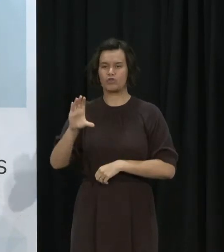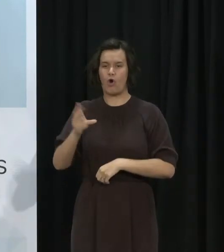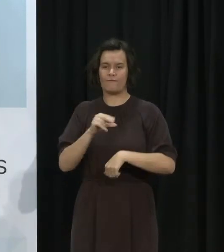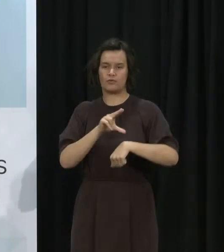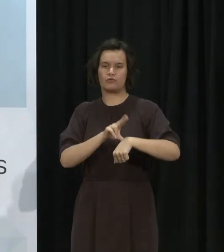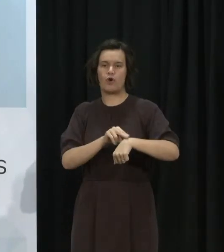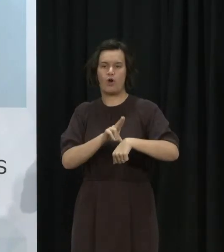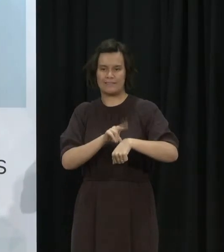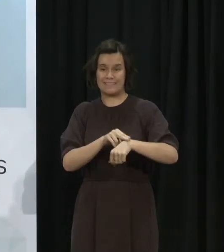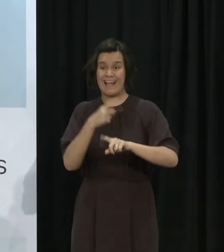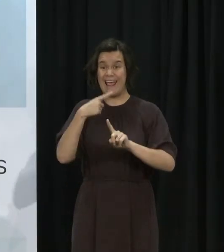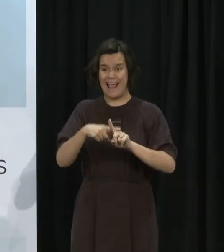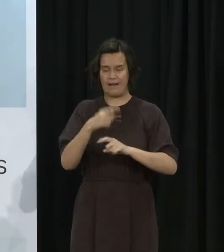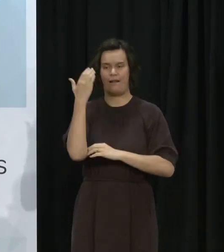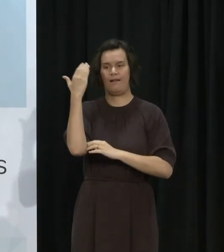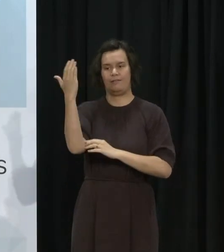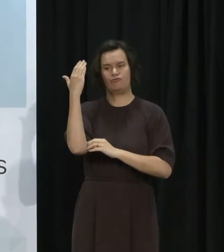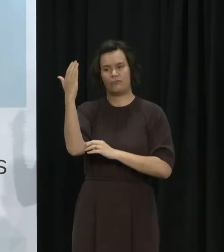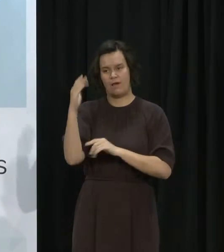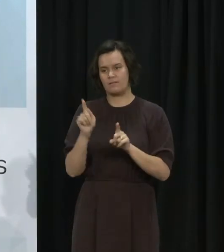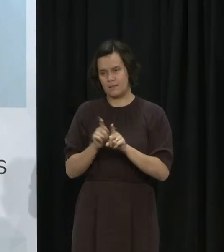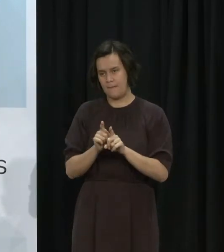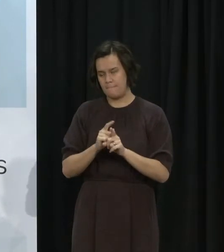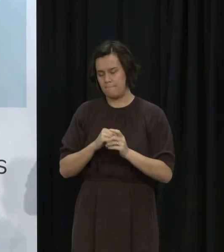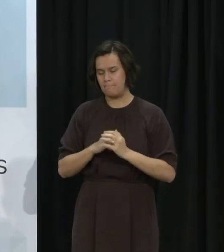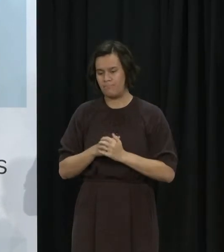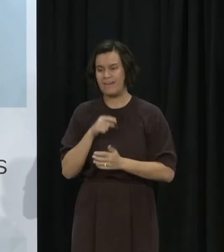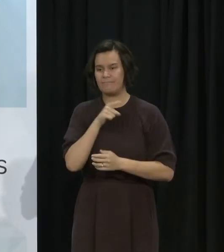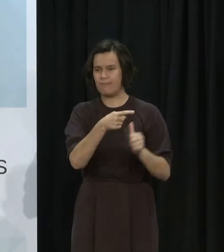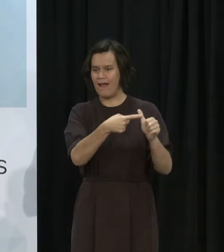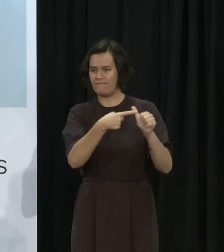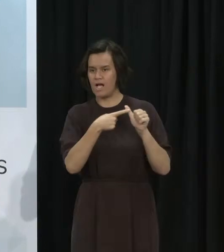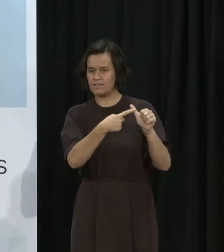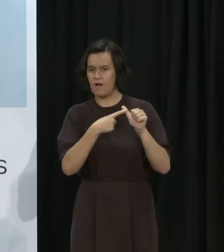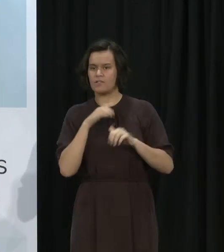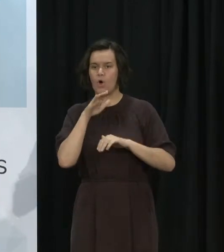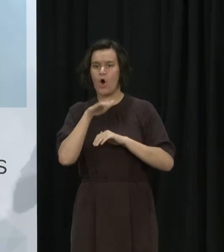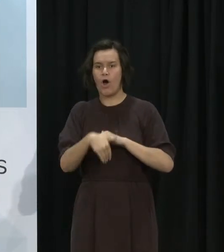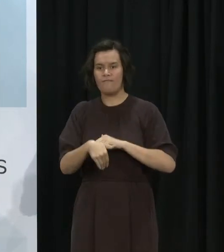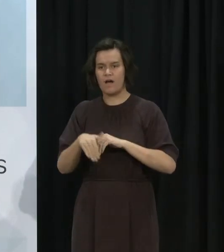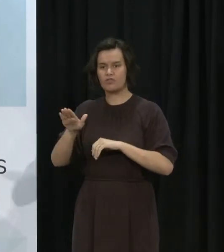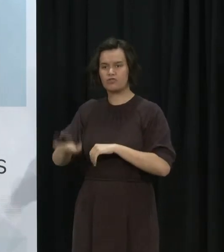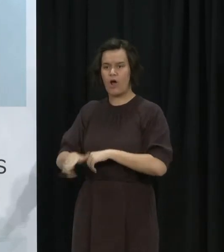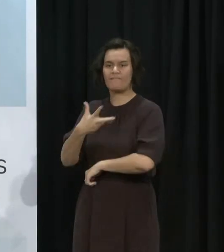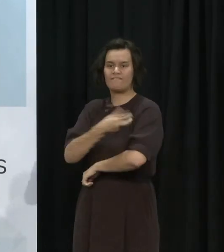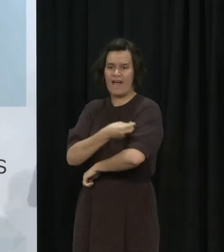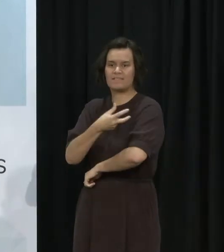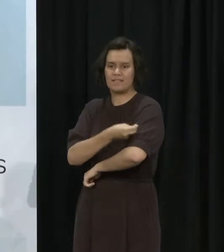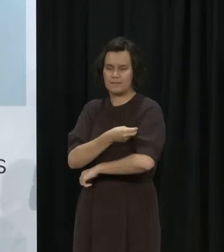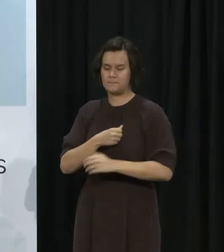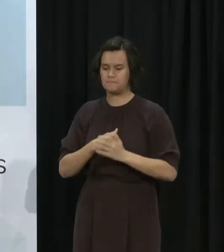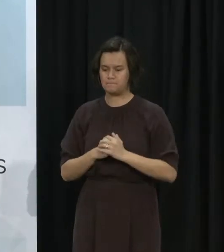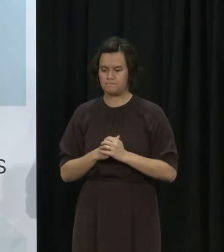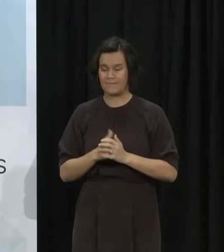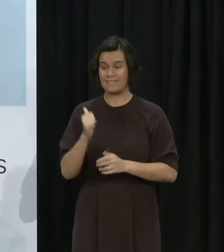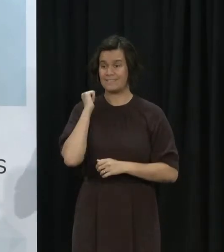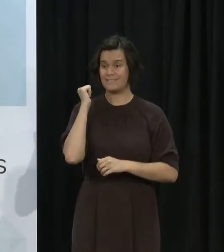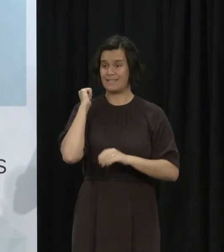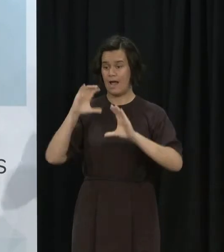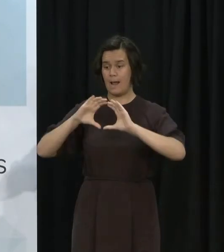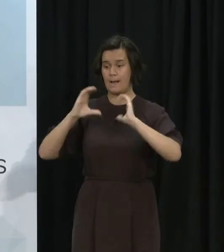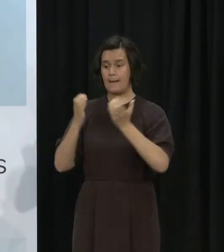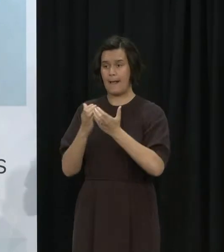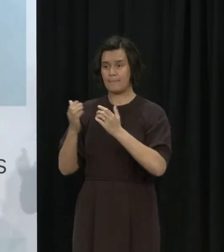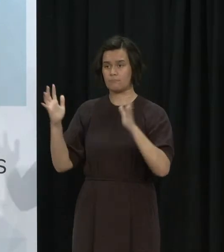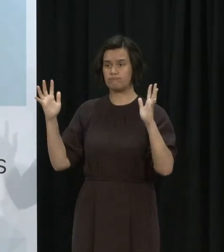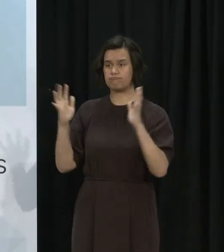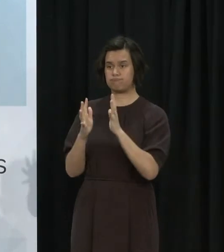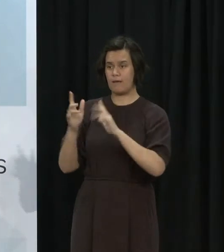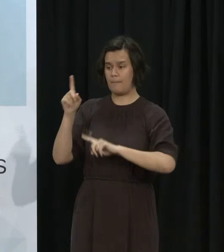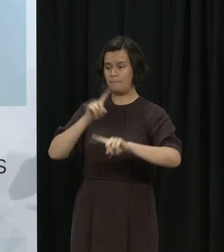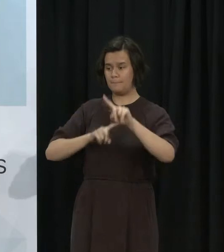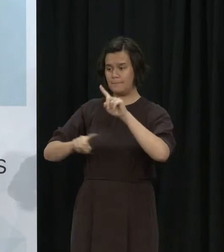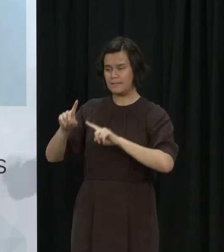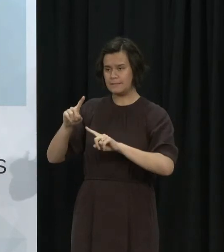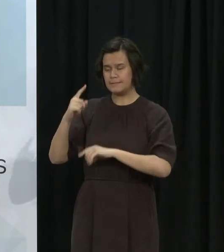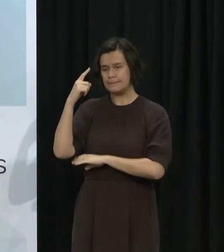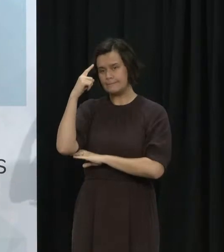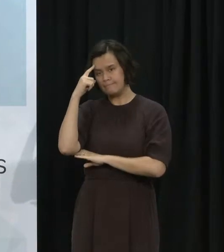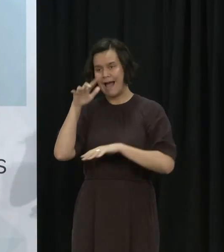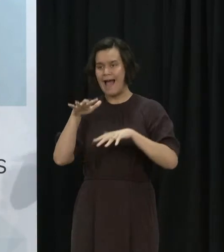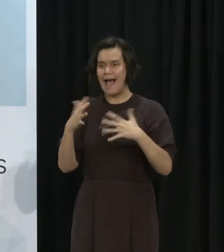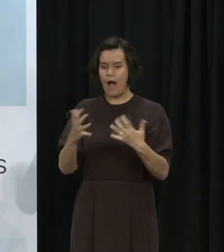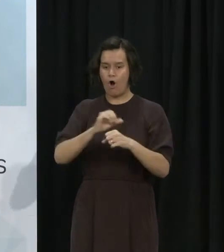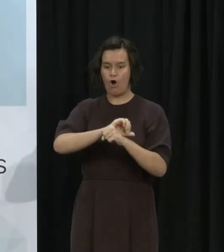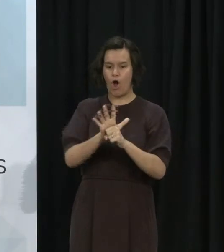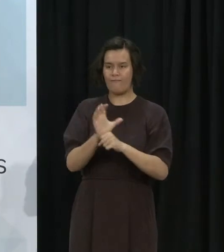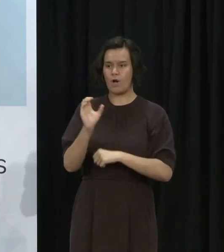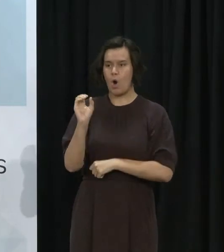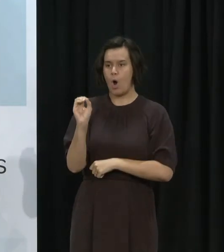Rotorua ko te Te mahi hauora